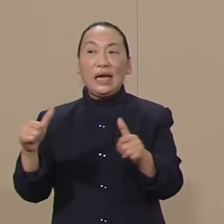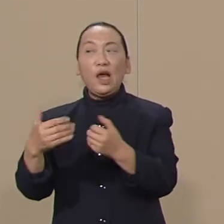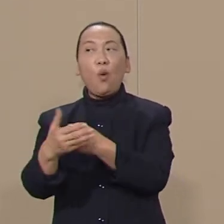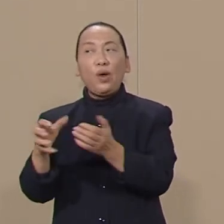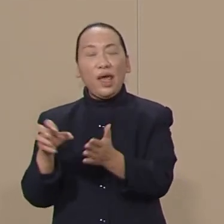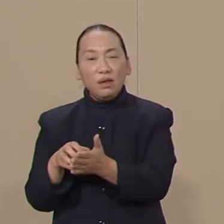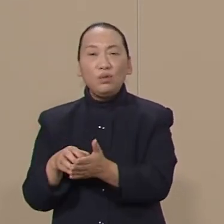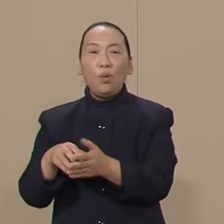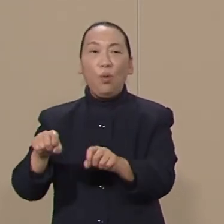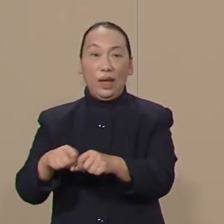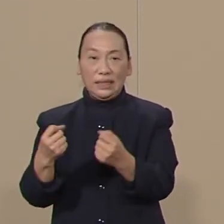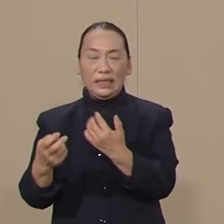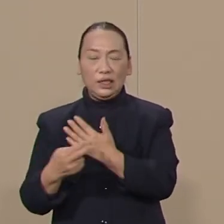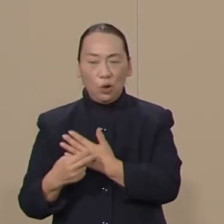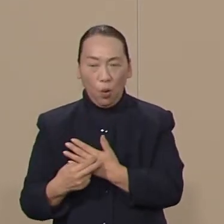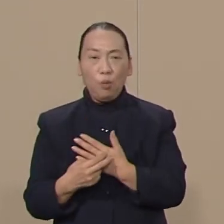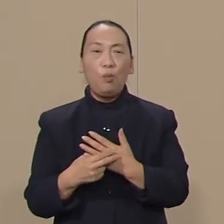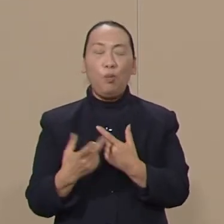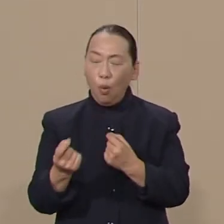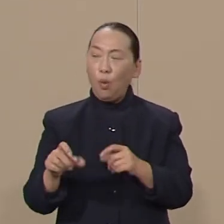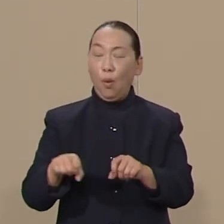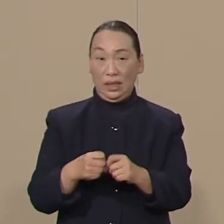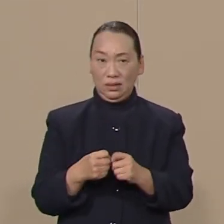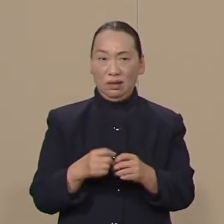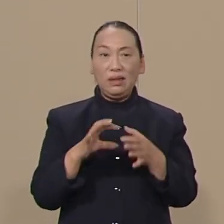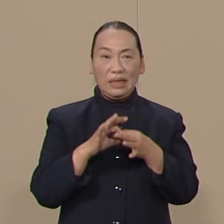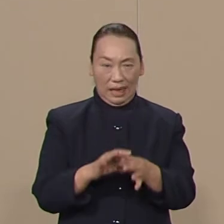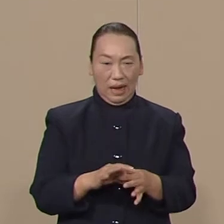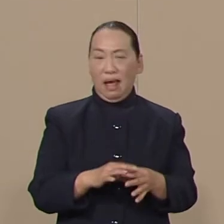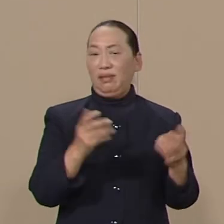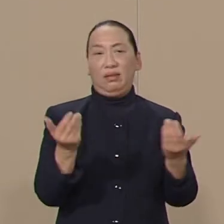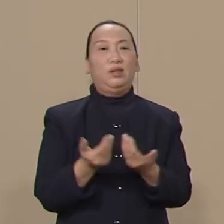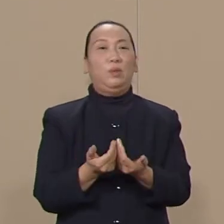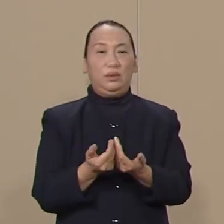医療を壊す だから TPP参加に反対です 佐：あの…